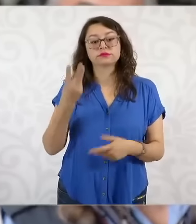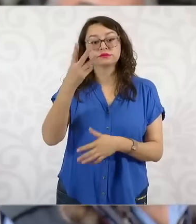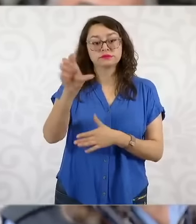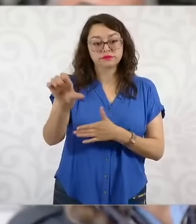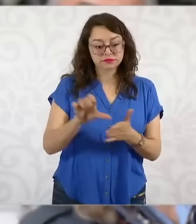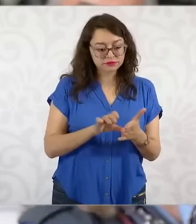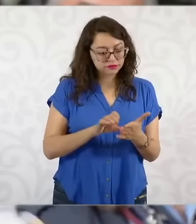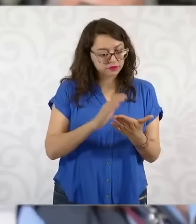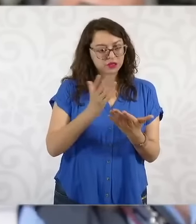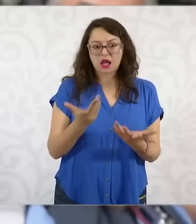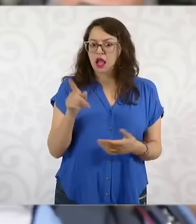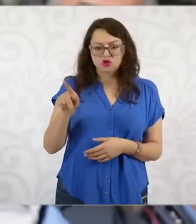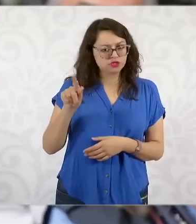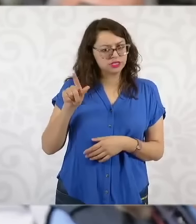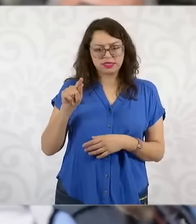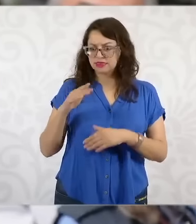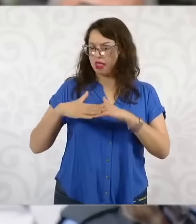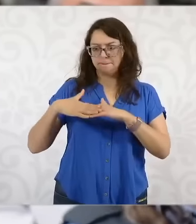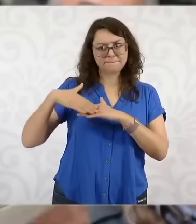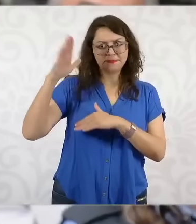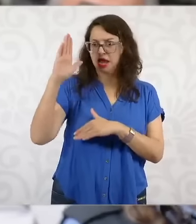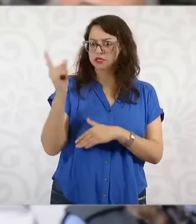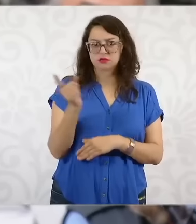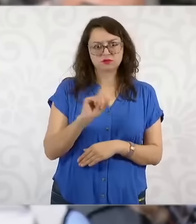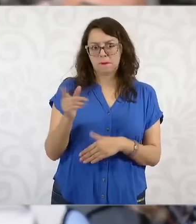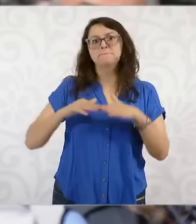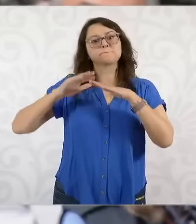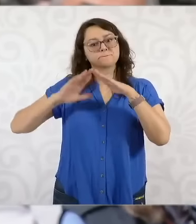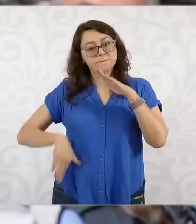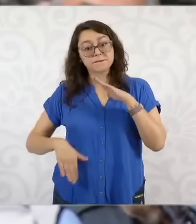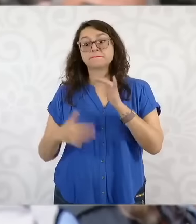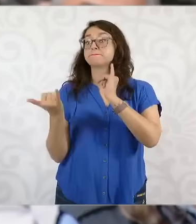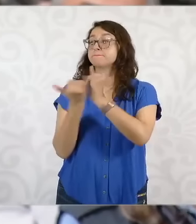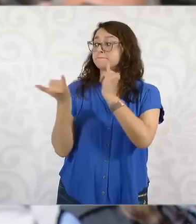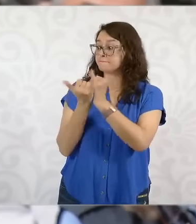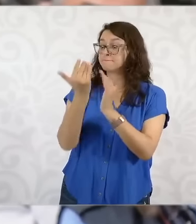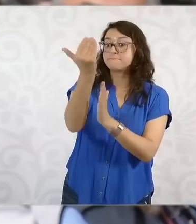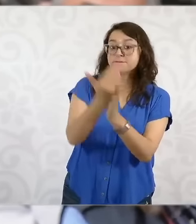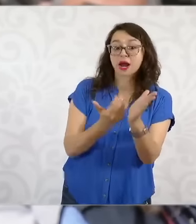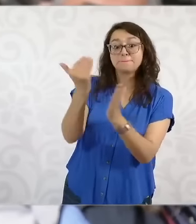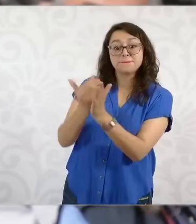donde se demuestra que no ganan más de 70,000es y también se les aplicaron recortes. Preguntarle si